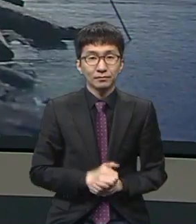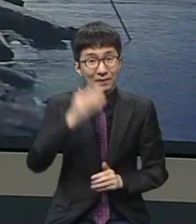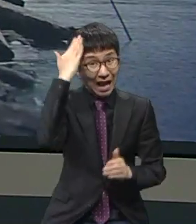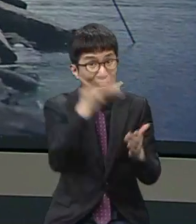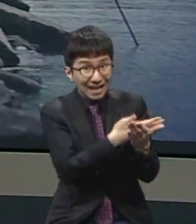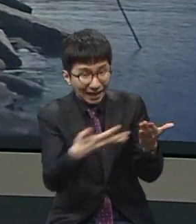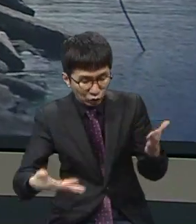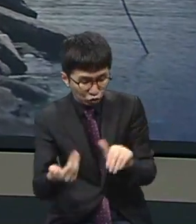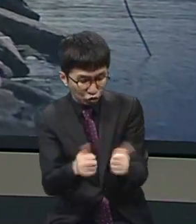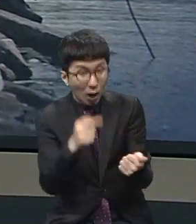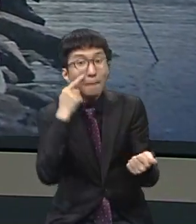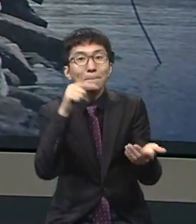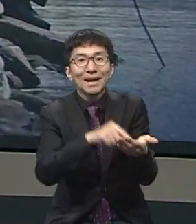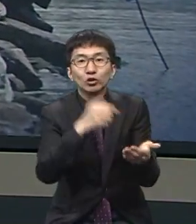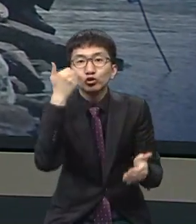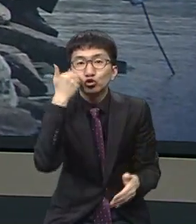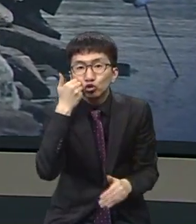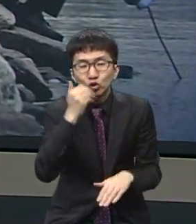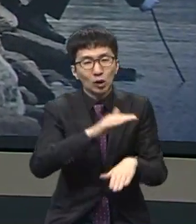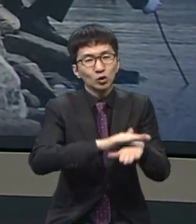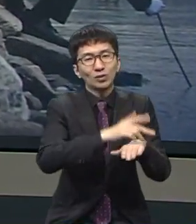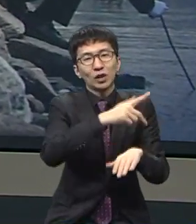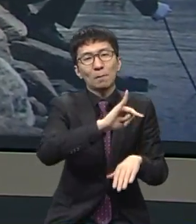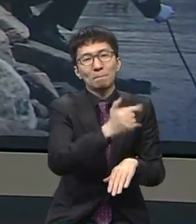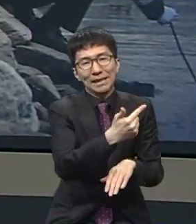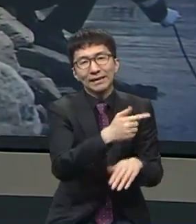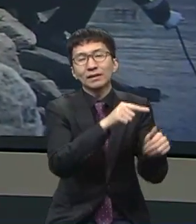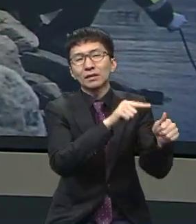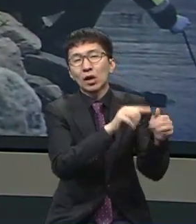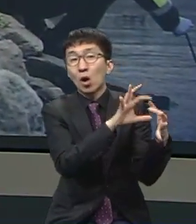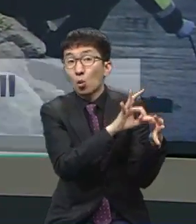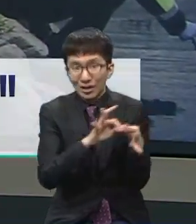(앵커) 한강에서 숨진 채 발견된 고 손정민 씨 사건과 관련해 경찰이 근거